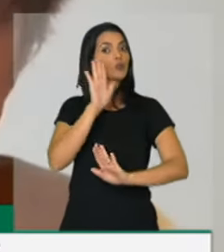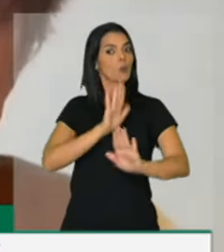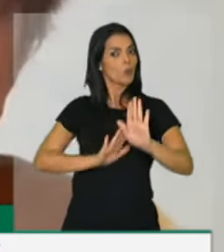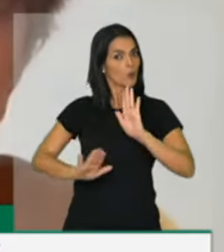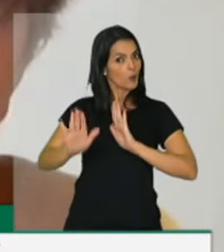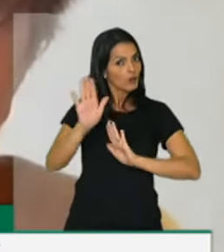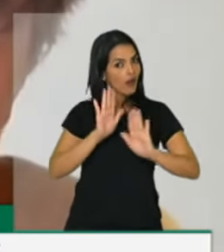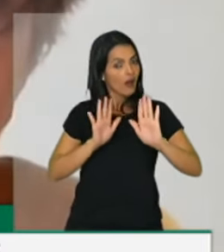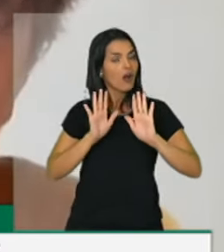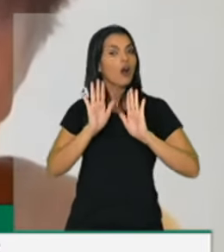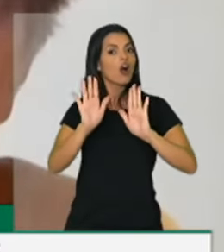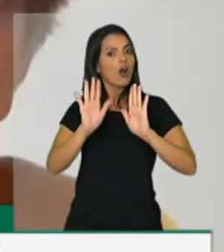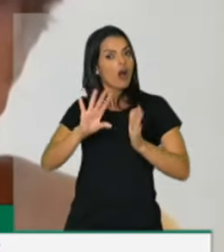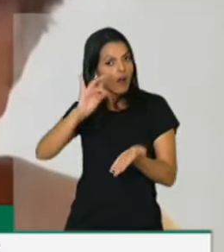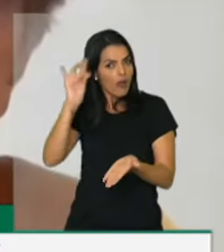OFERTA DE LEITOS. E NÃO REPRESENTE APENAS O MAIOR